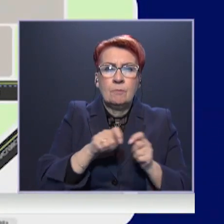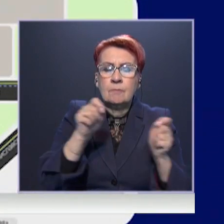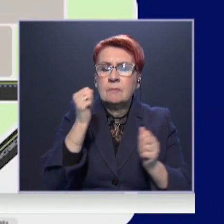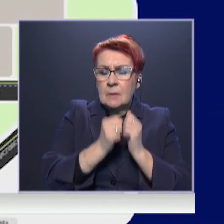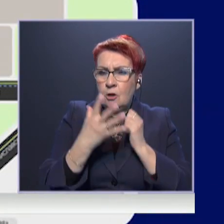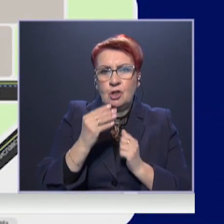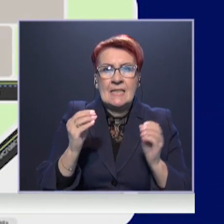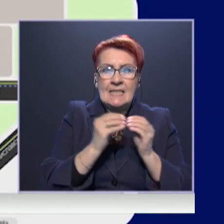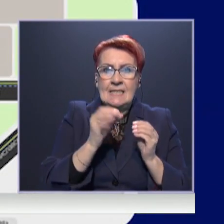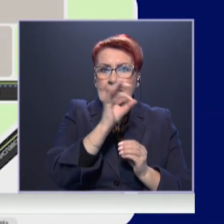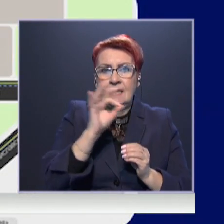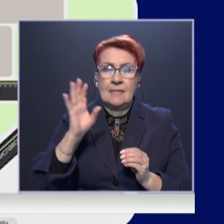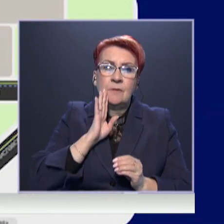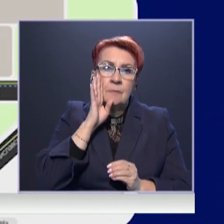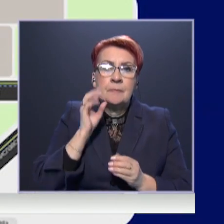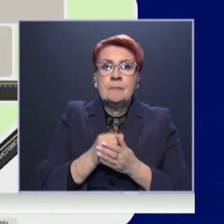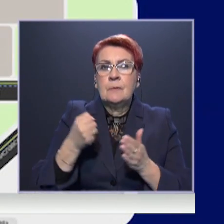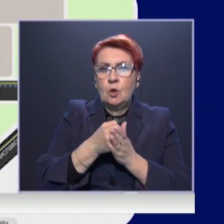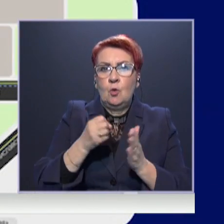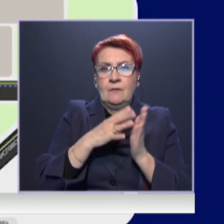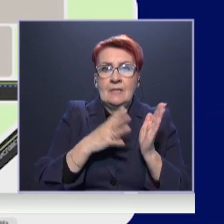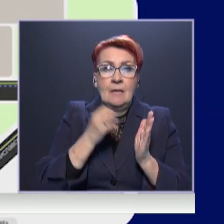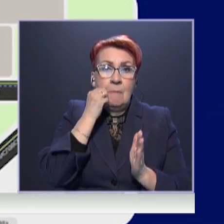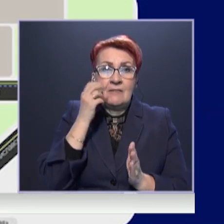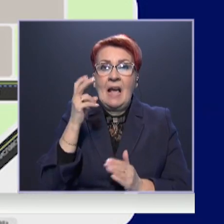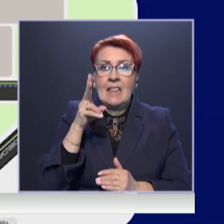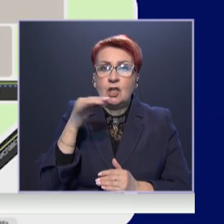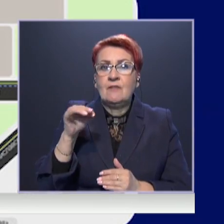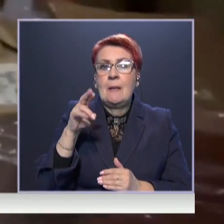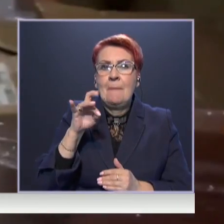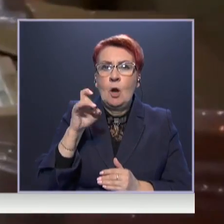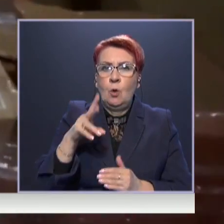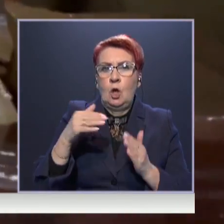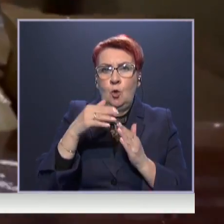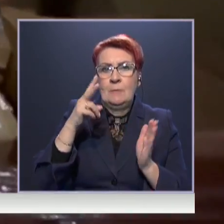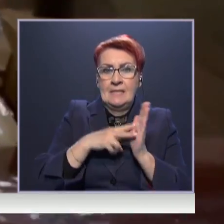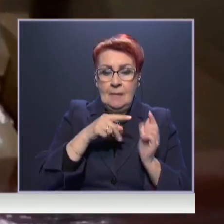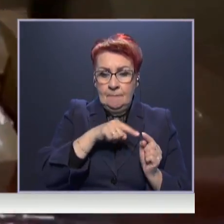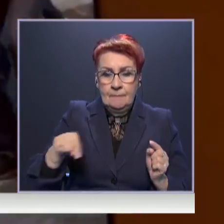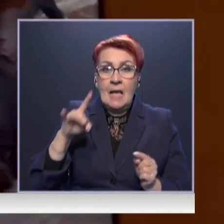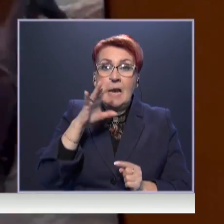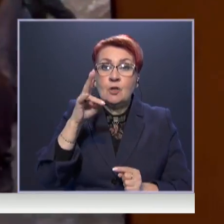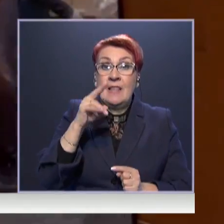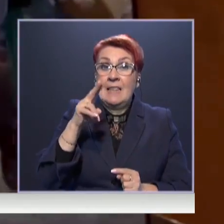с 10 до 19 по адресу Москва Второй Кадашевский переулок дом 7 в ростове-на-дону просят приносить детские смеси